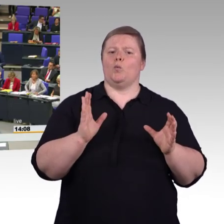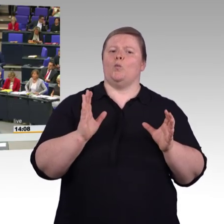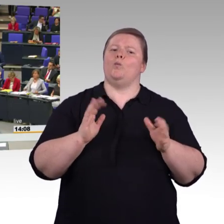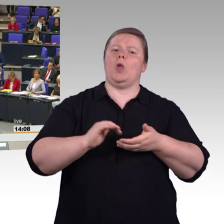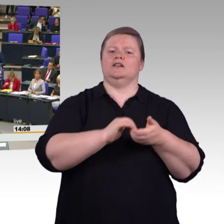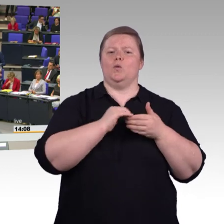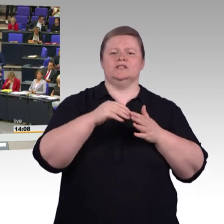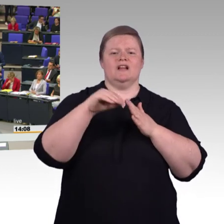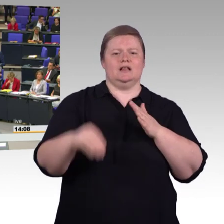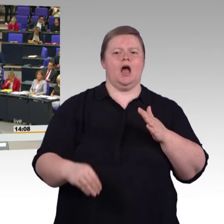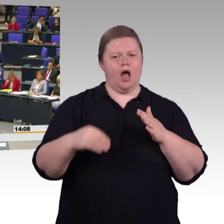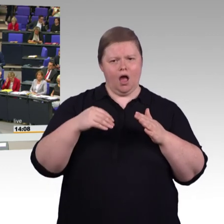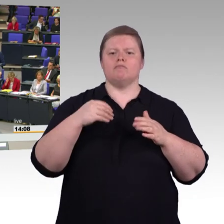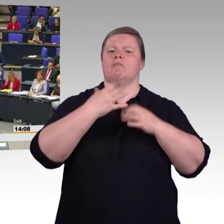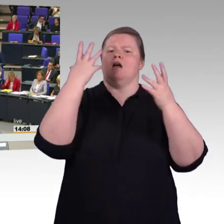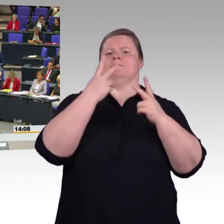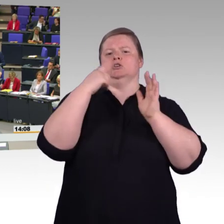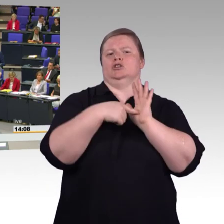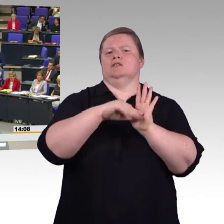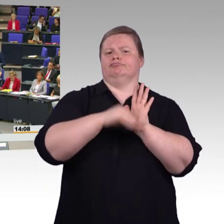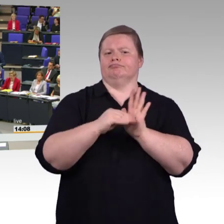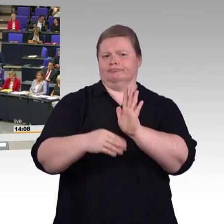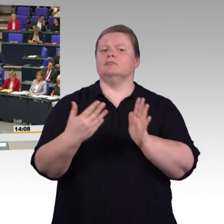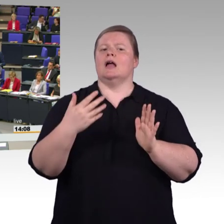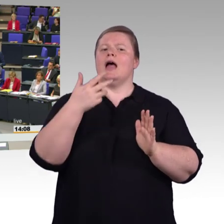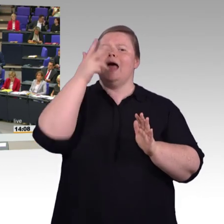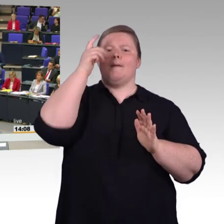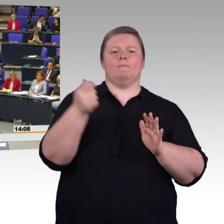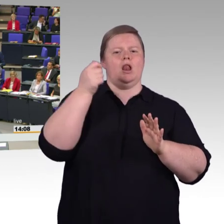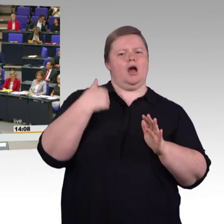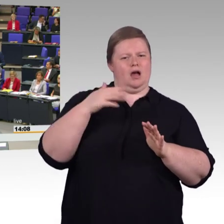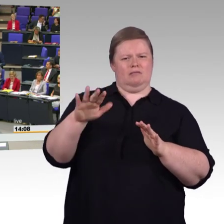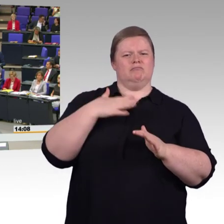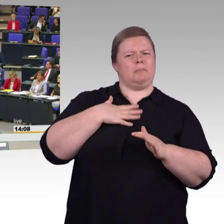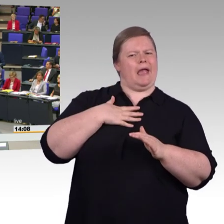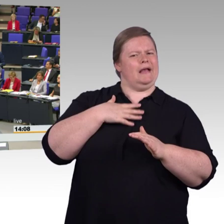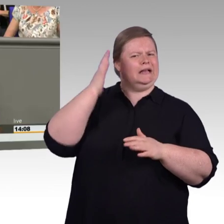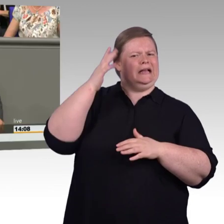das ist ihr Verständnis von Familie, das ist nicht unser Verständnis, meine Damen und Herren. Und deswegen machen wir auch eine andere Politik als Sie.